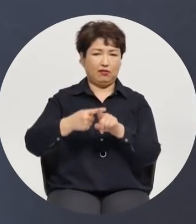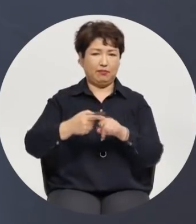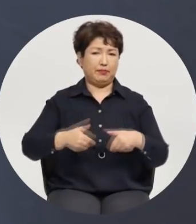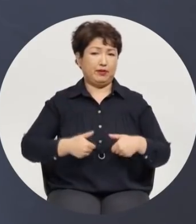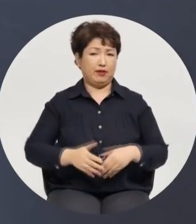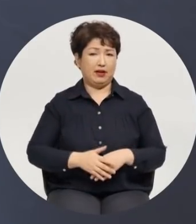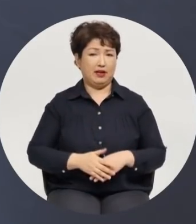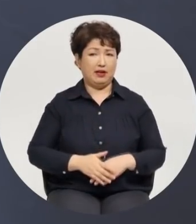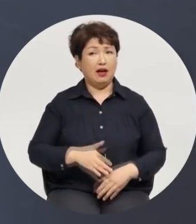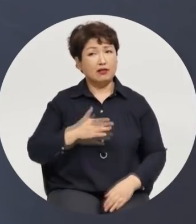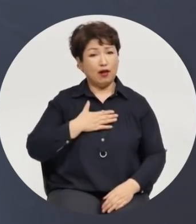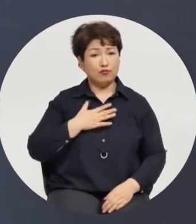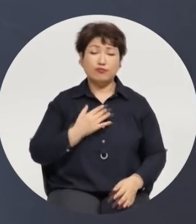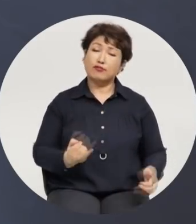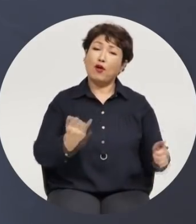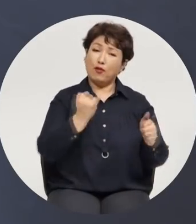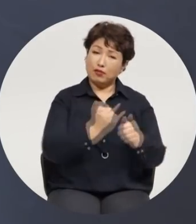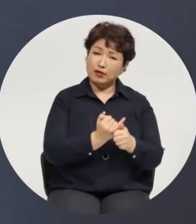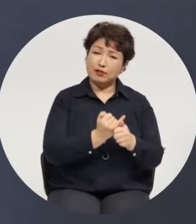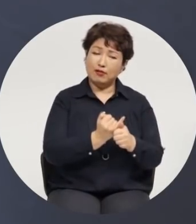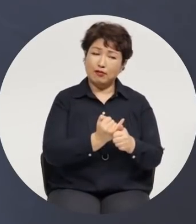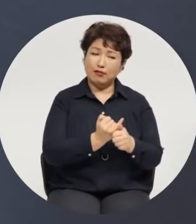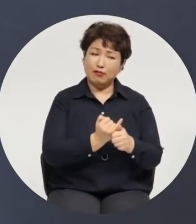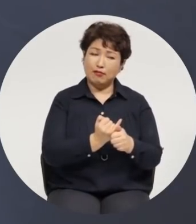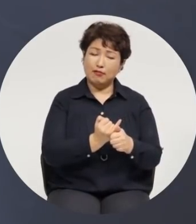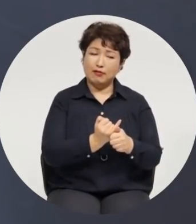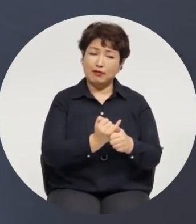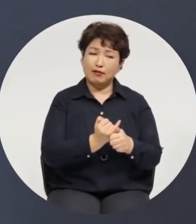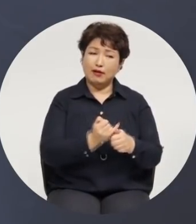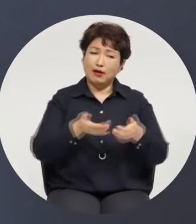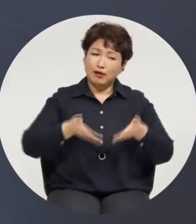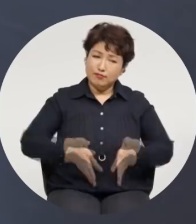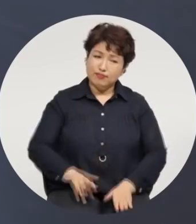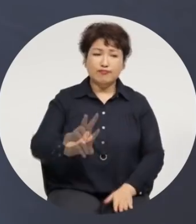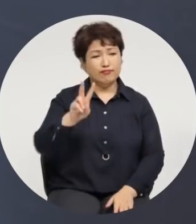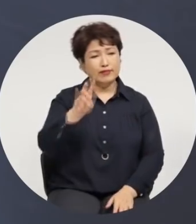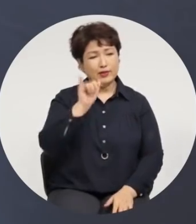"이런 나도 결혼해서 애를 둘이나 낳고 잘 살지 않냐?"